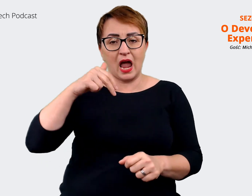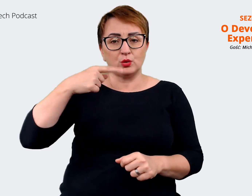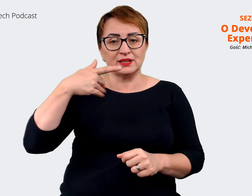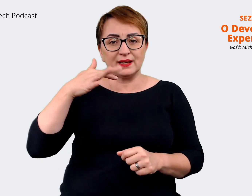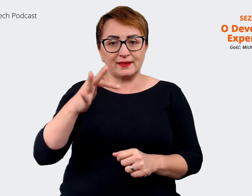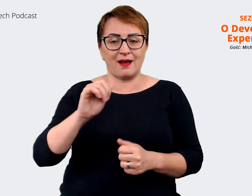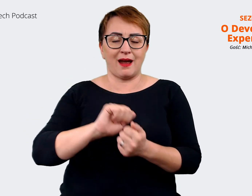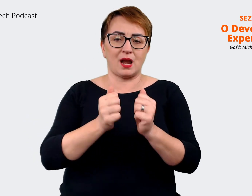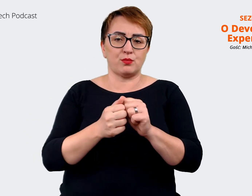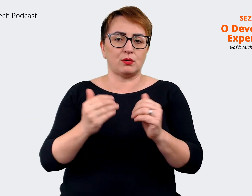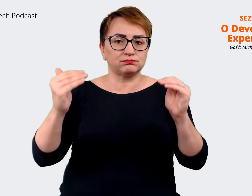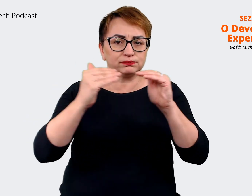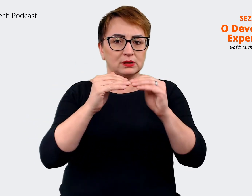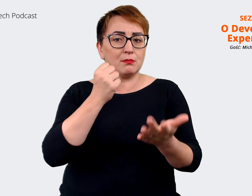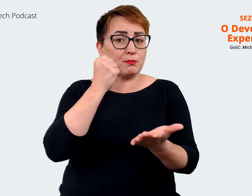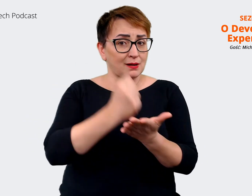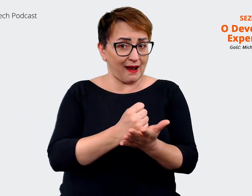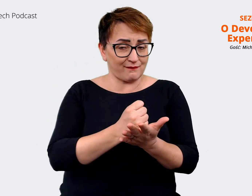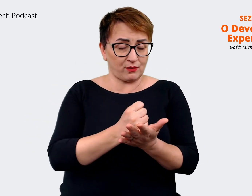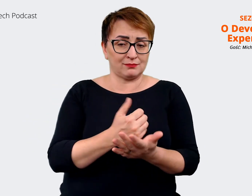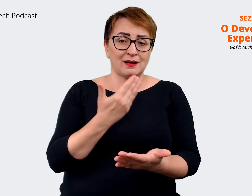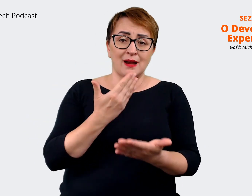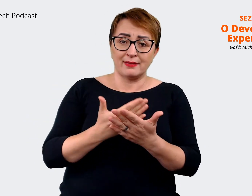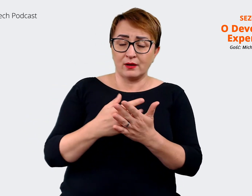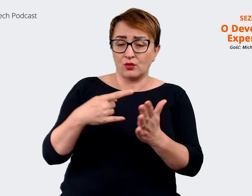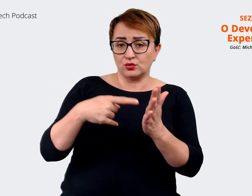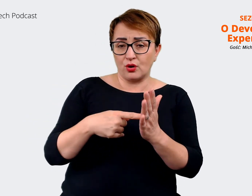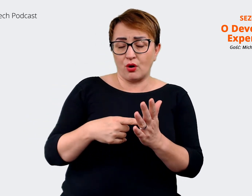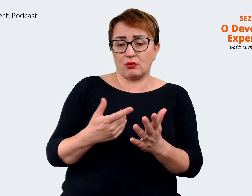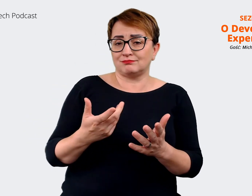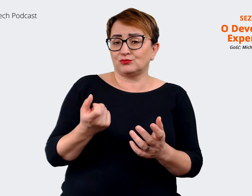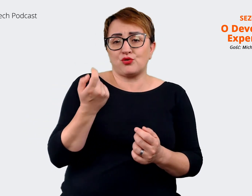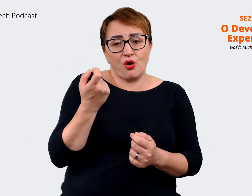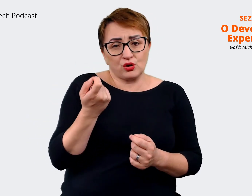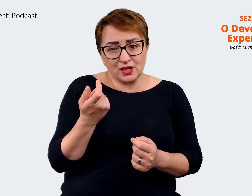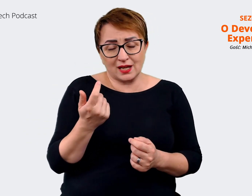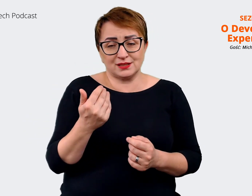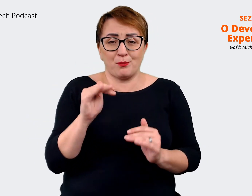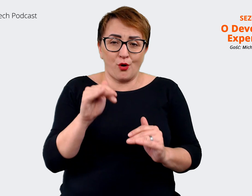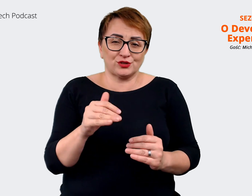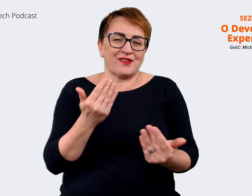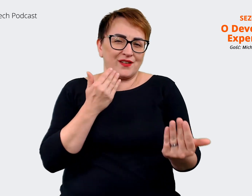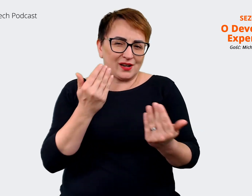I pod tym kątem w pewnym momencie troszeczkę, jakkolwiek to brutalnie może nie zabrzmi,